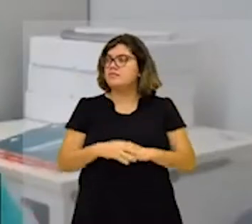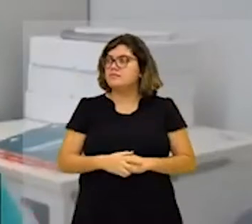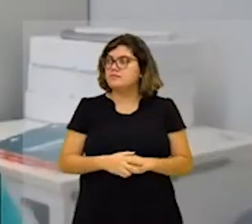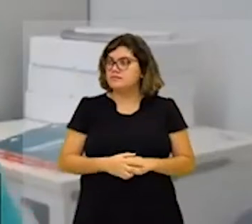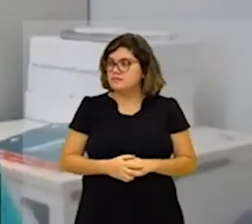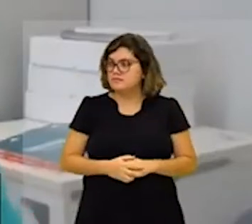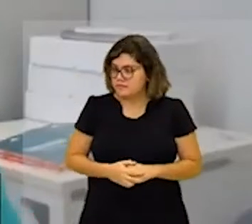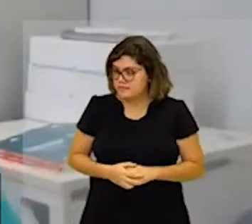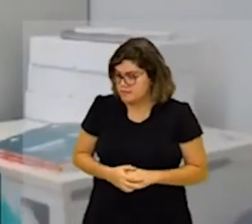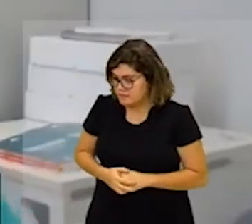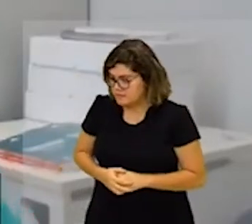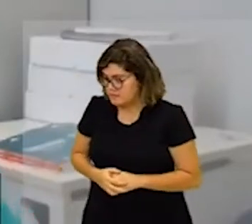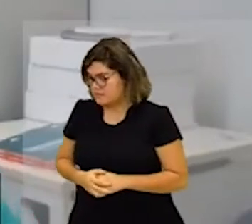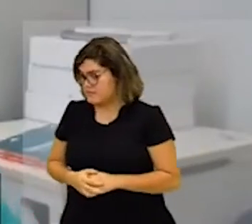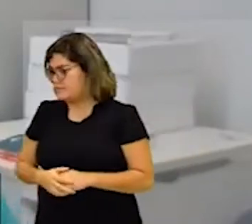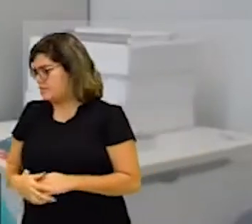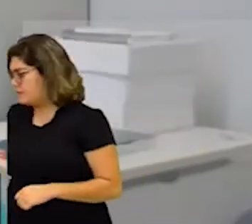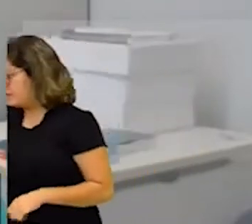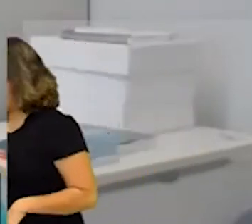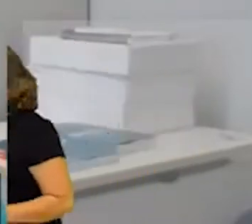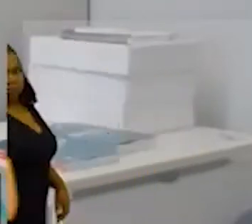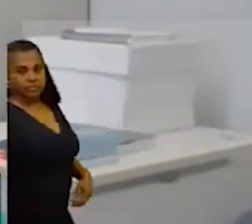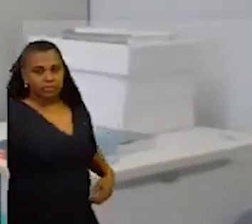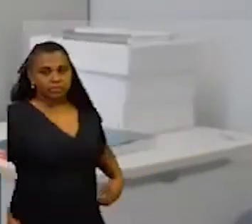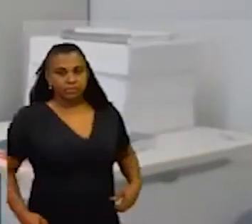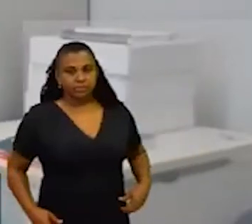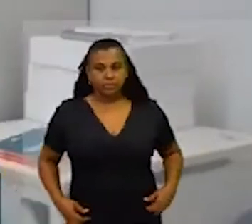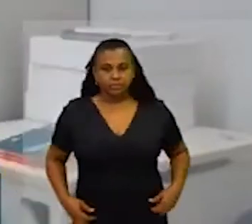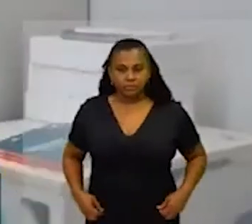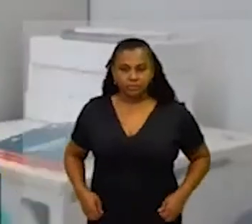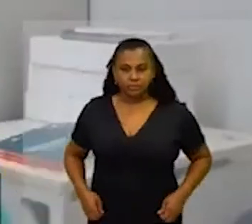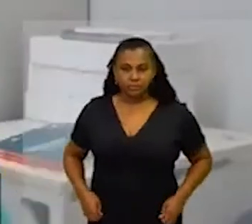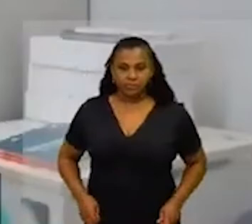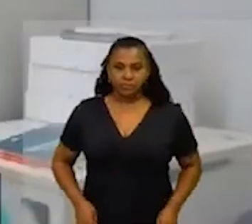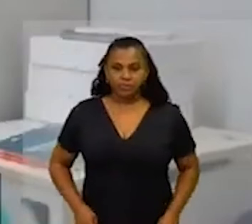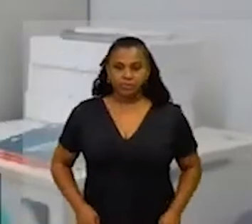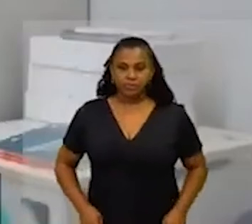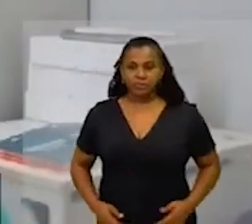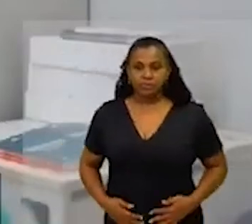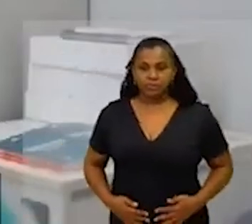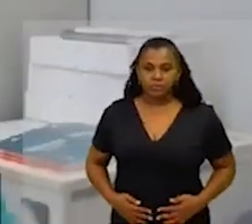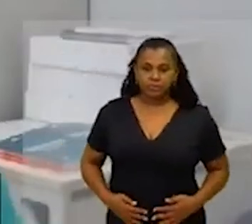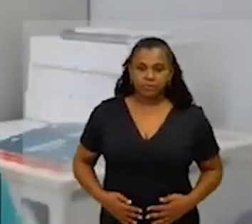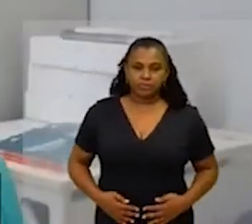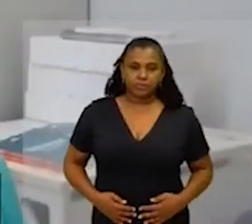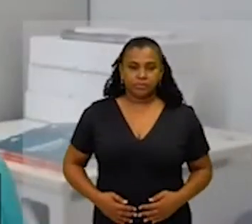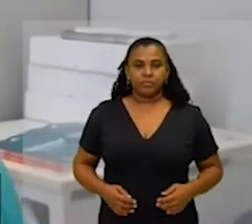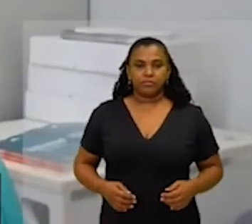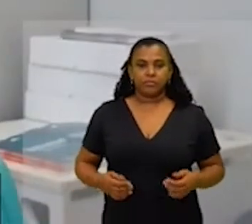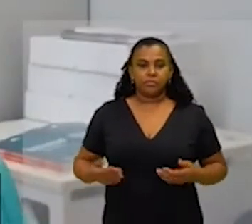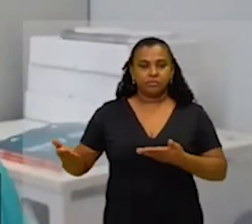hoje eu vou te mandar a seguinte aqui para nosso nesse passar a palavra para